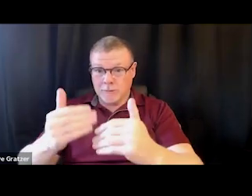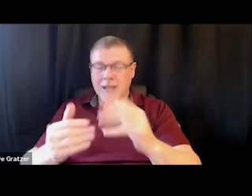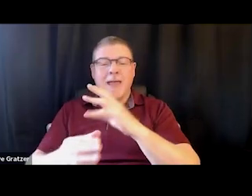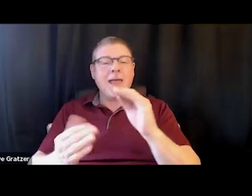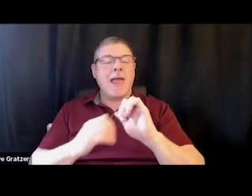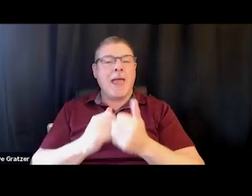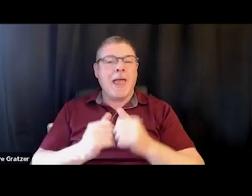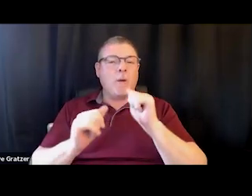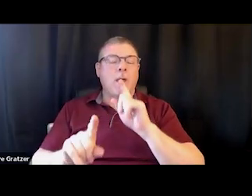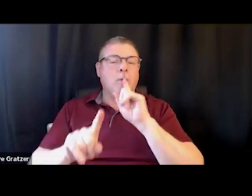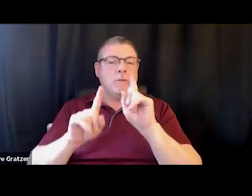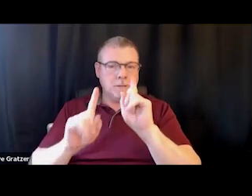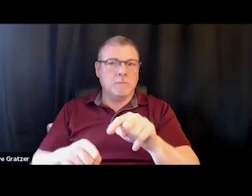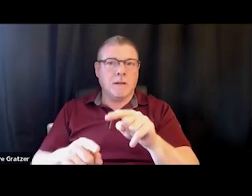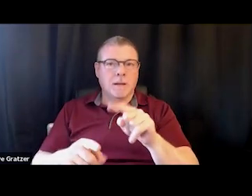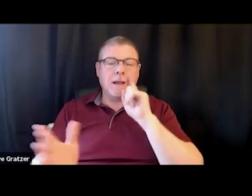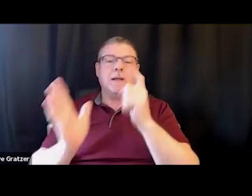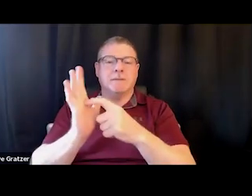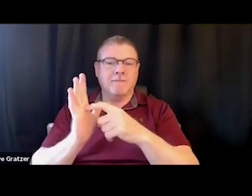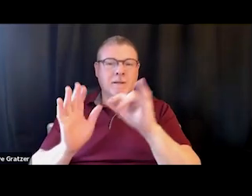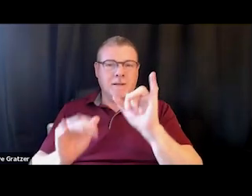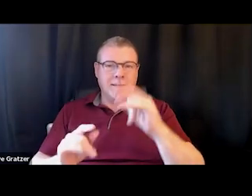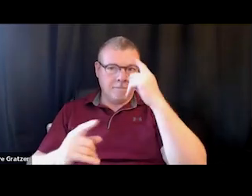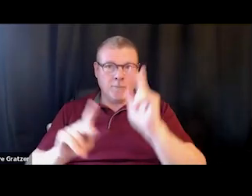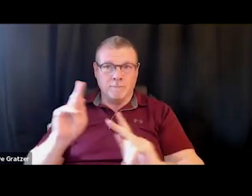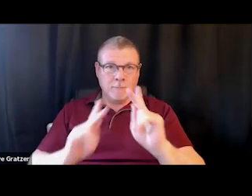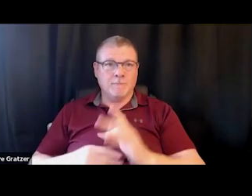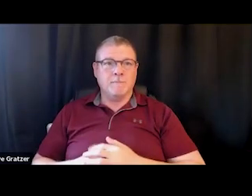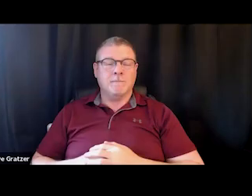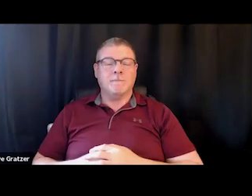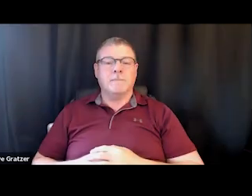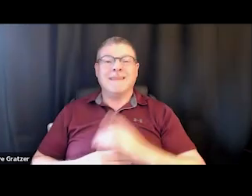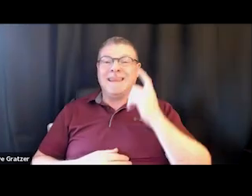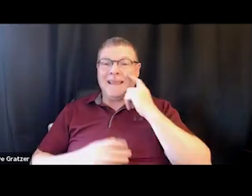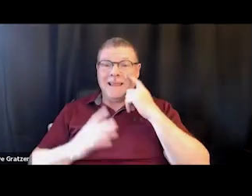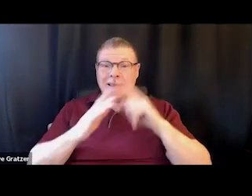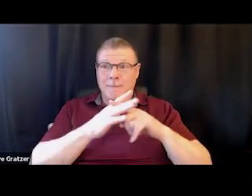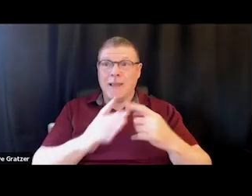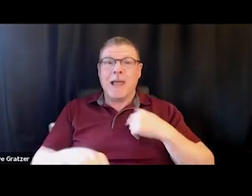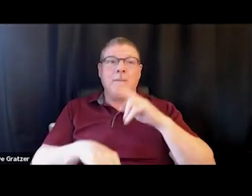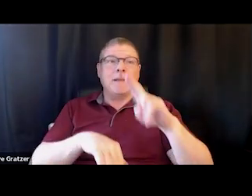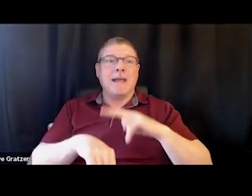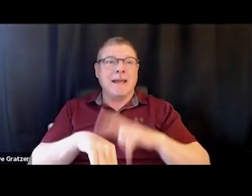para identificar la lesión cerebral en las personas. Como se mencionó al principio, trabajo con el Consejo Nacional de Salud para Personas sin Hogar.